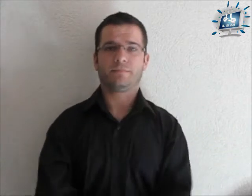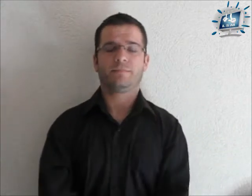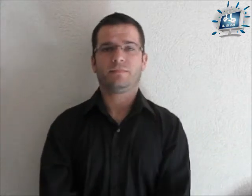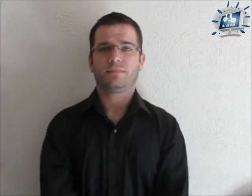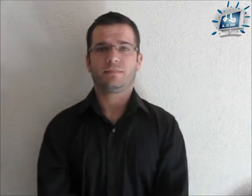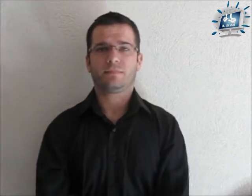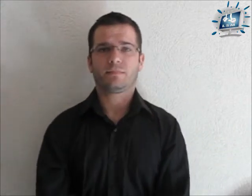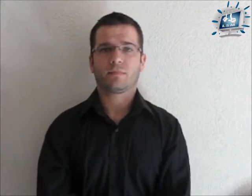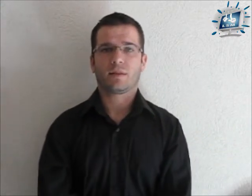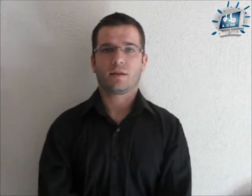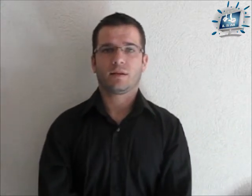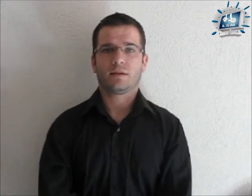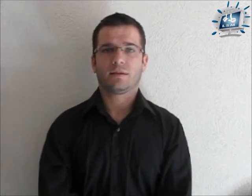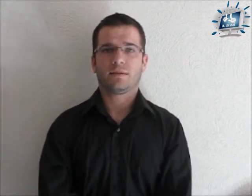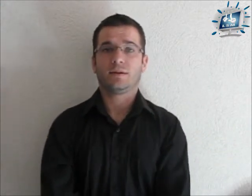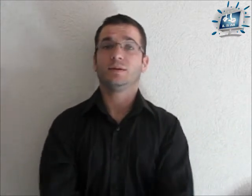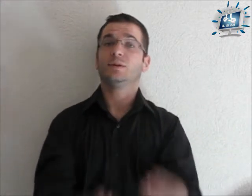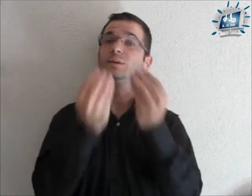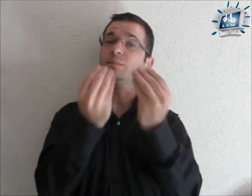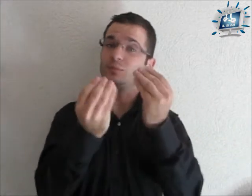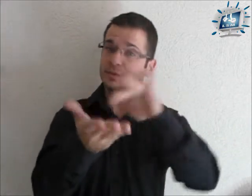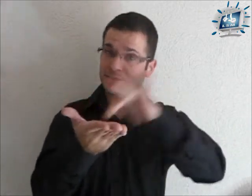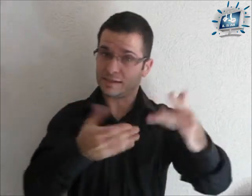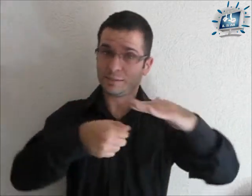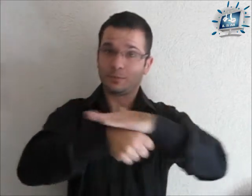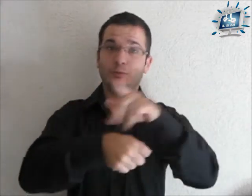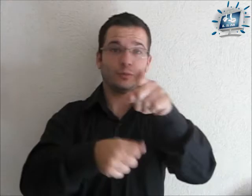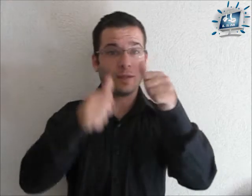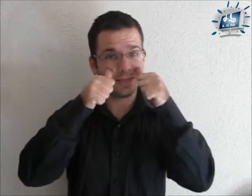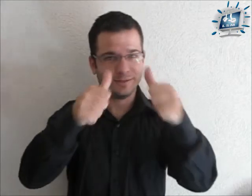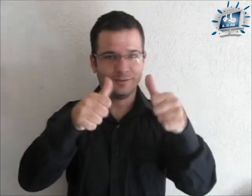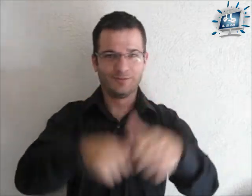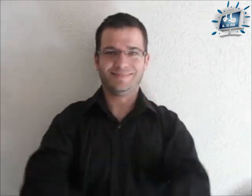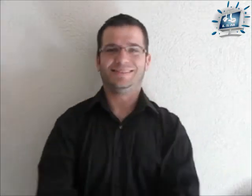¡Muchas gracias por su atención!